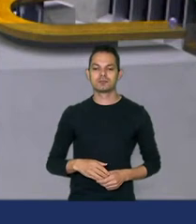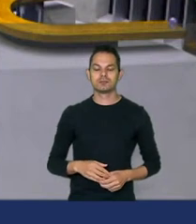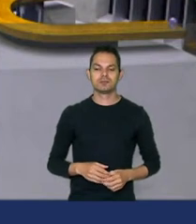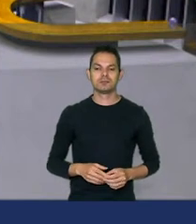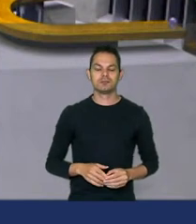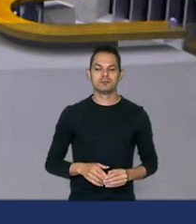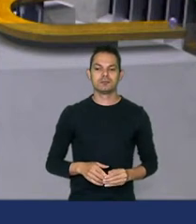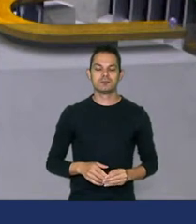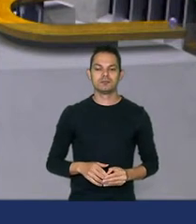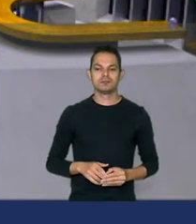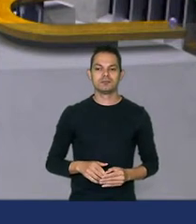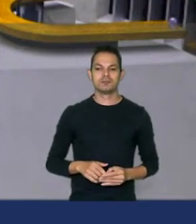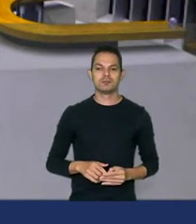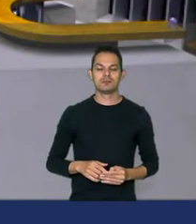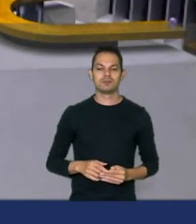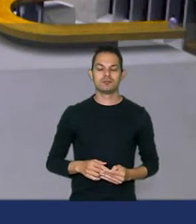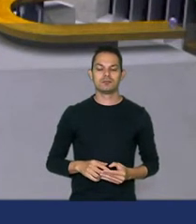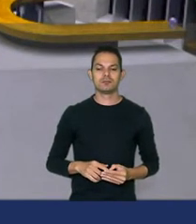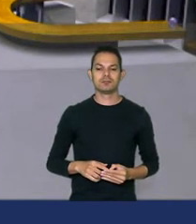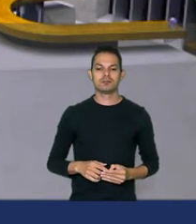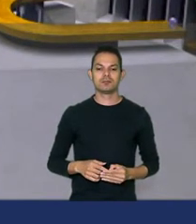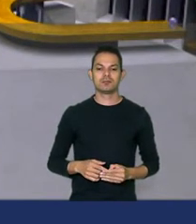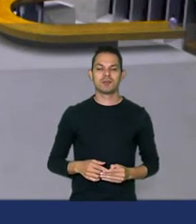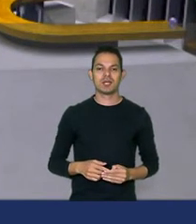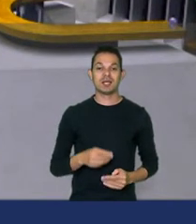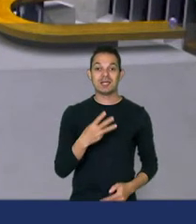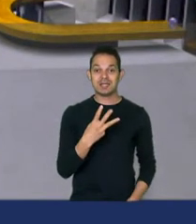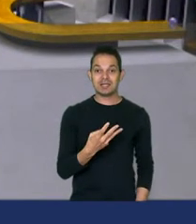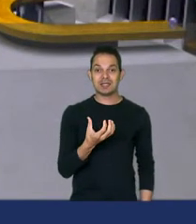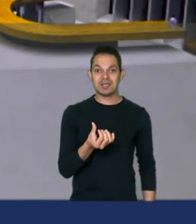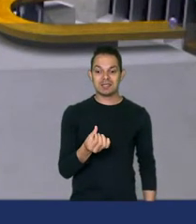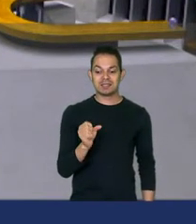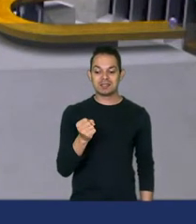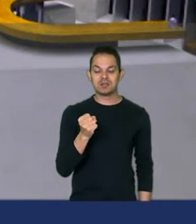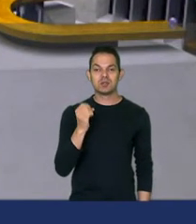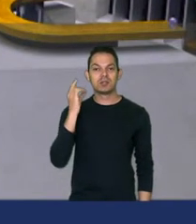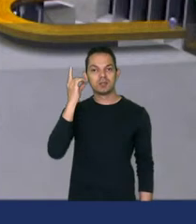DEPUTADOS E DEPUTADAS JÁ REGISTRARAM PRESENÇA E JÁ SE ENCONTRAM VOTANDO. MELHOR DIZENDO, 368 DEPUTADOS JÁ